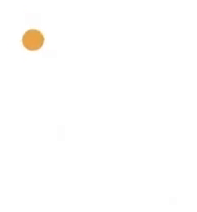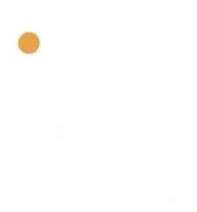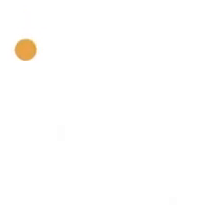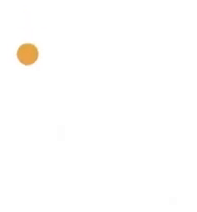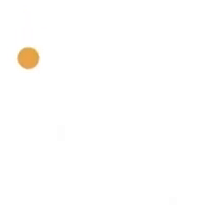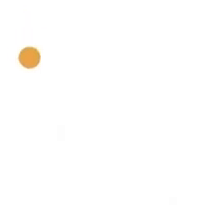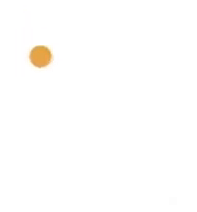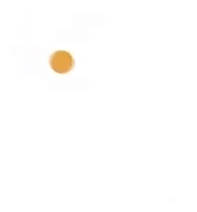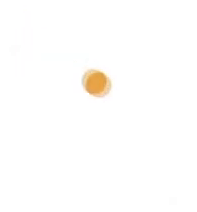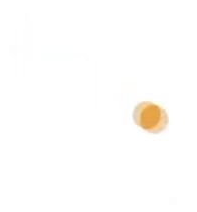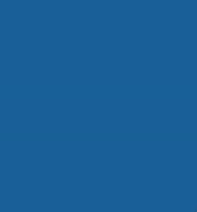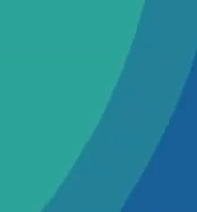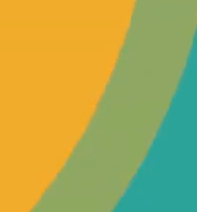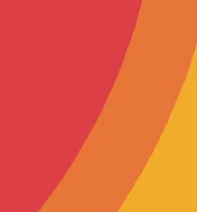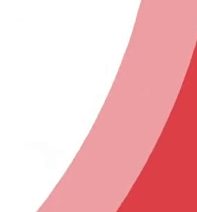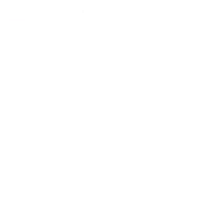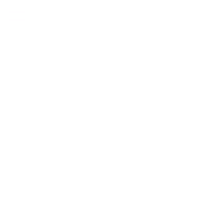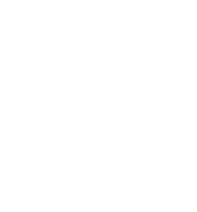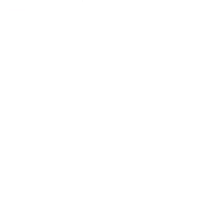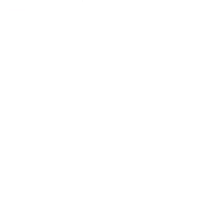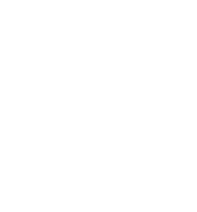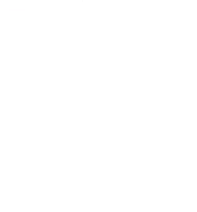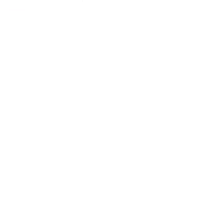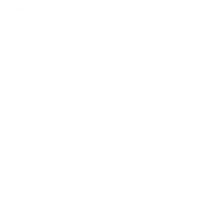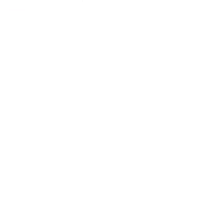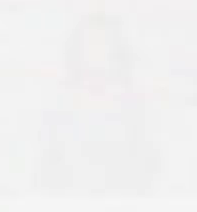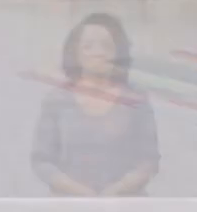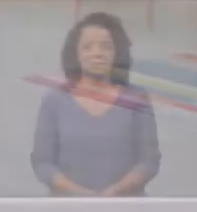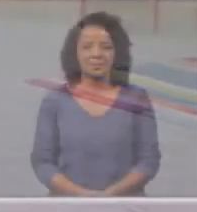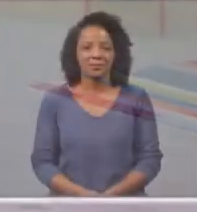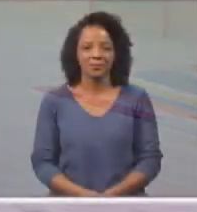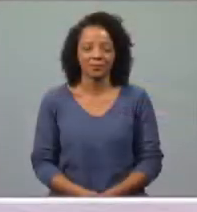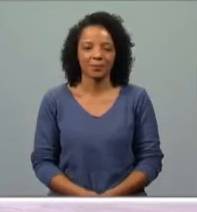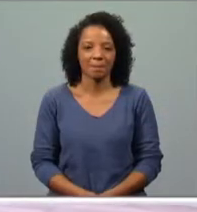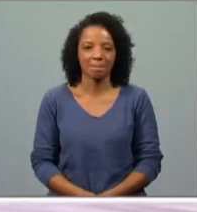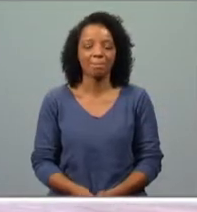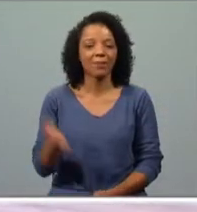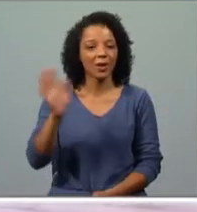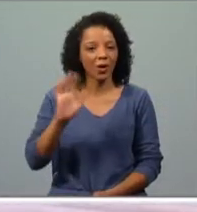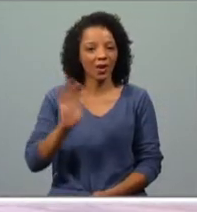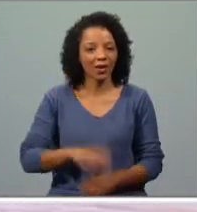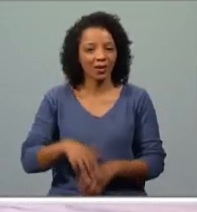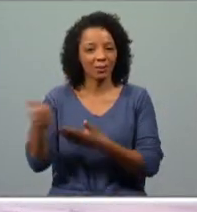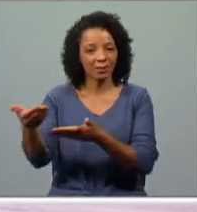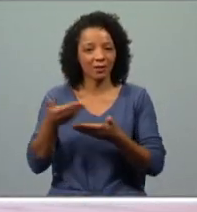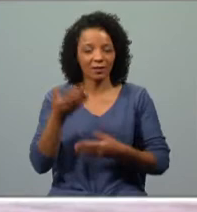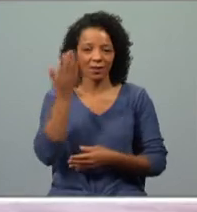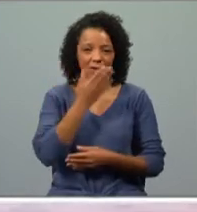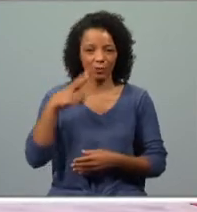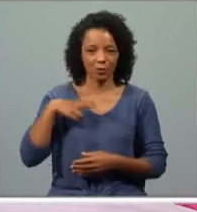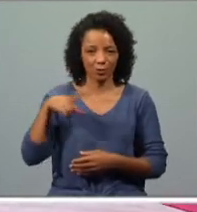[Música] o olá bem-vindos ao blog português 5º e [歌曲]您好，歡迎來到葡萄牙博客 5th 和